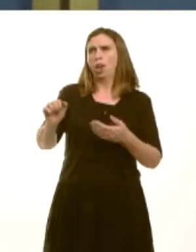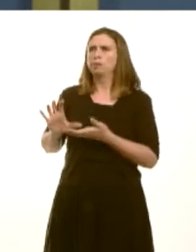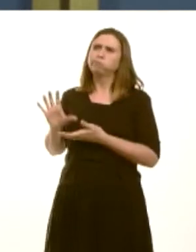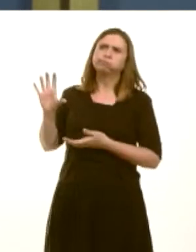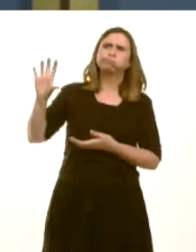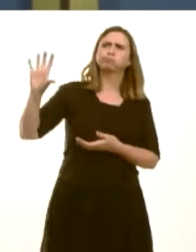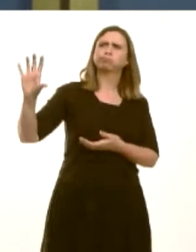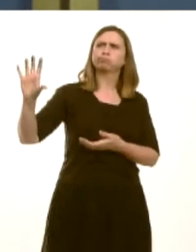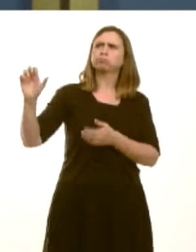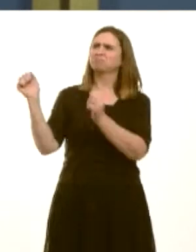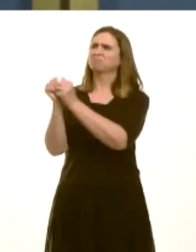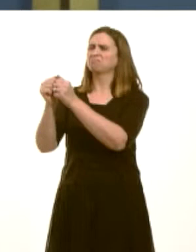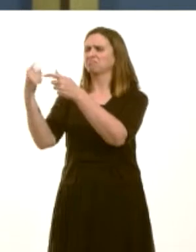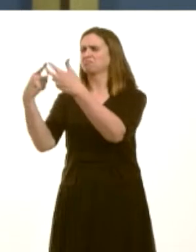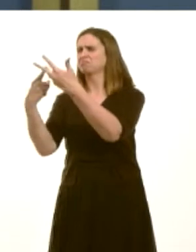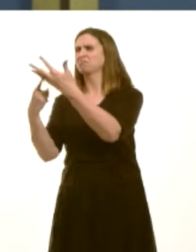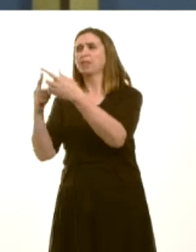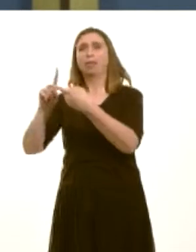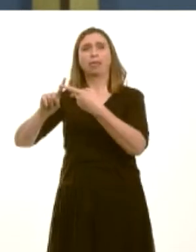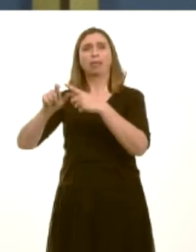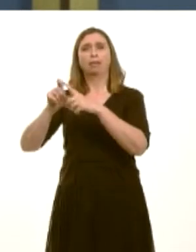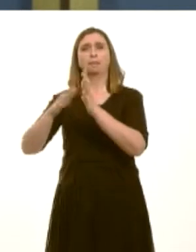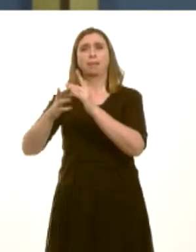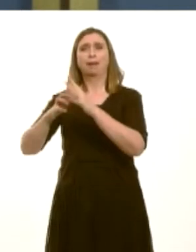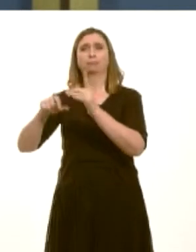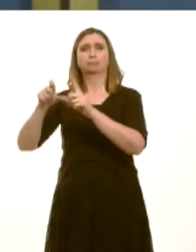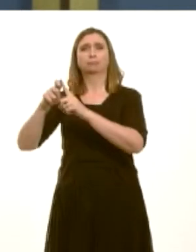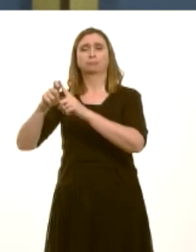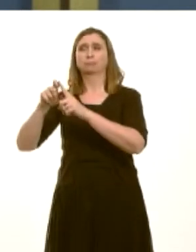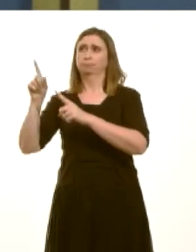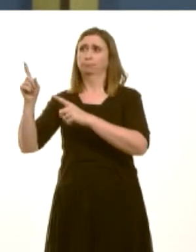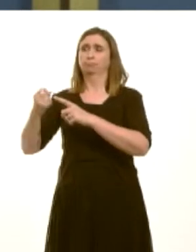wedi addo cadwír setliad presennol yn yr Alban gydaír llw enwog, gydag arweinwyr y